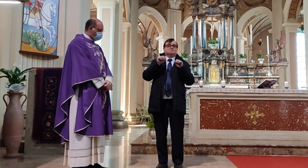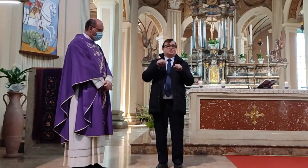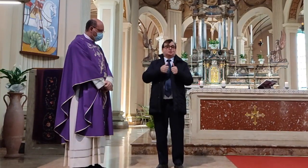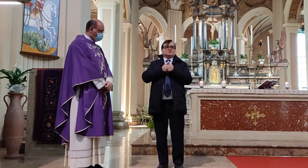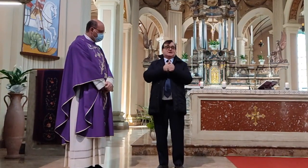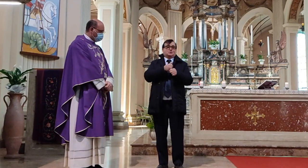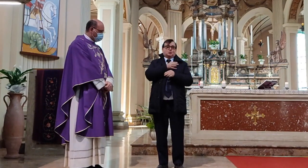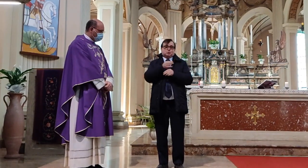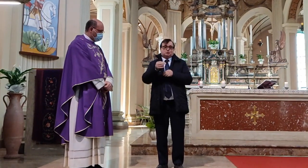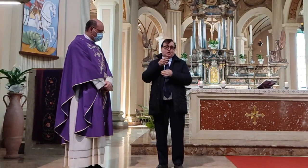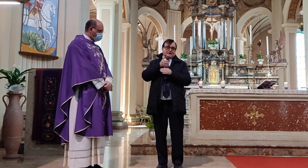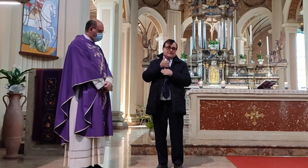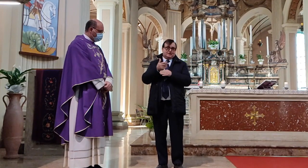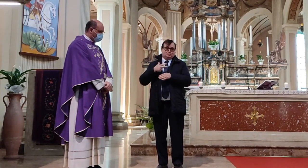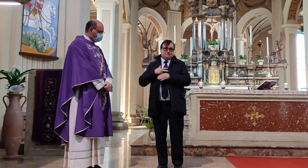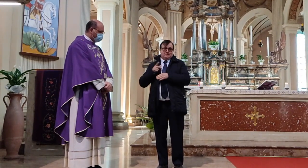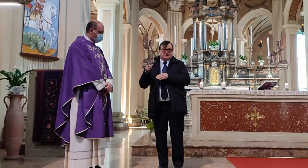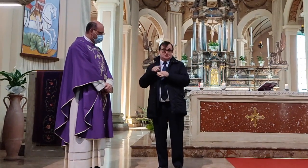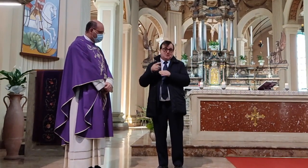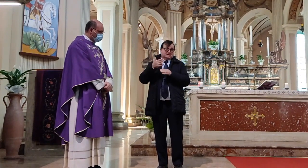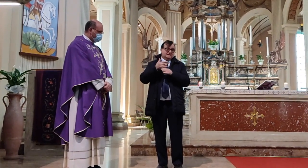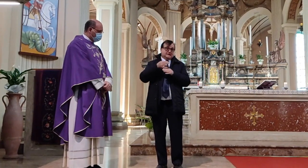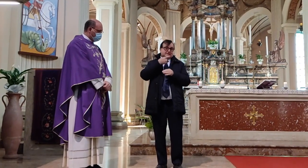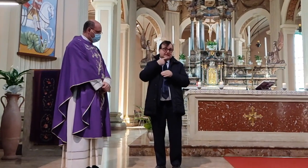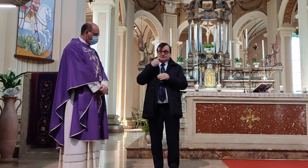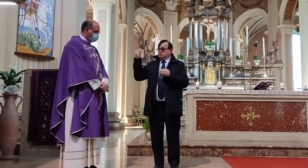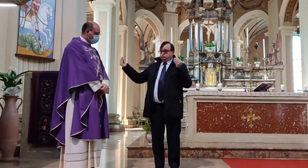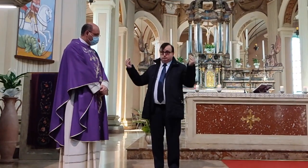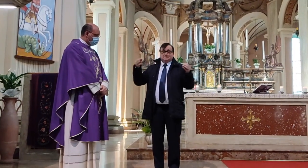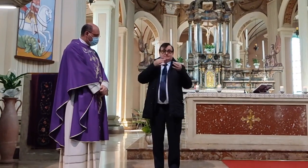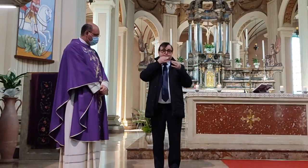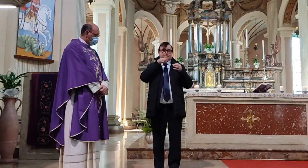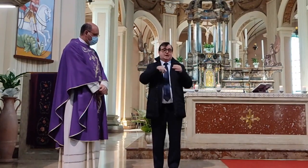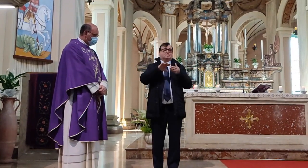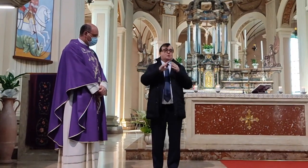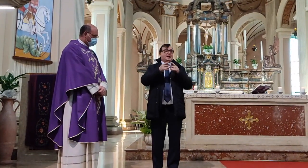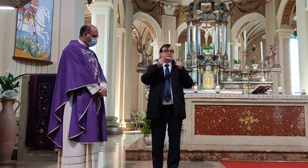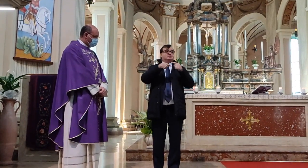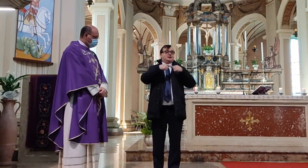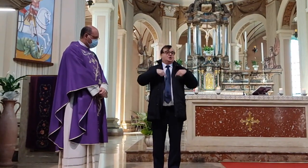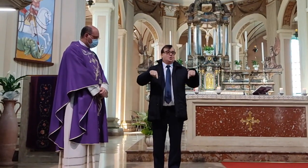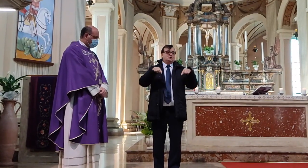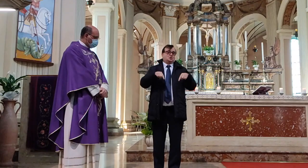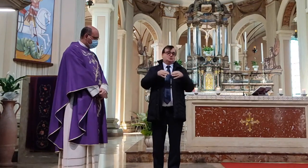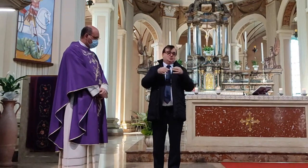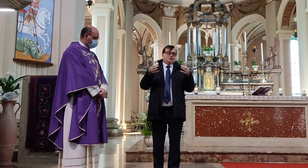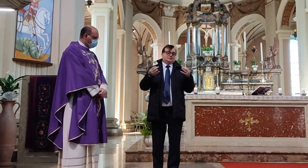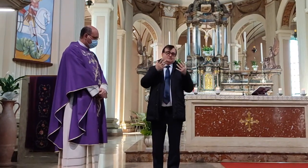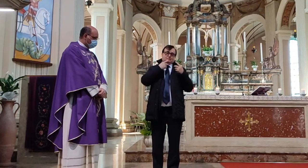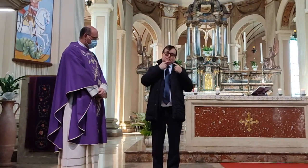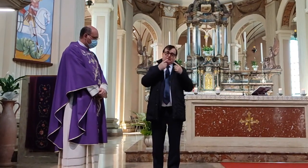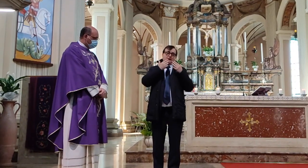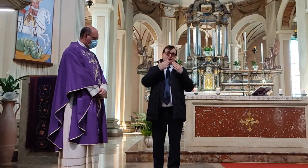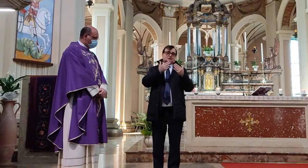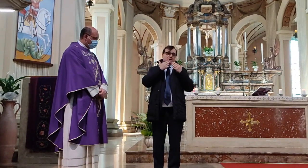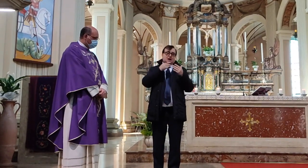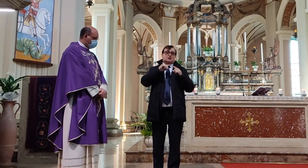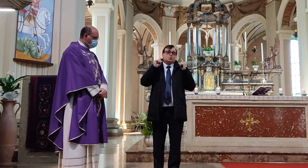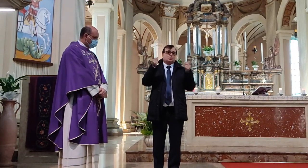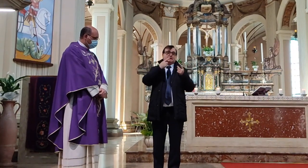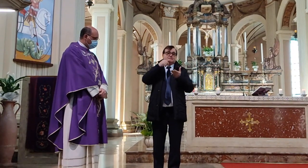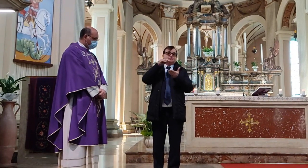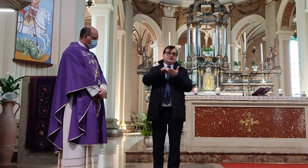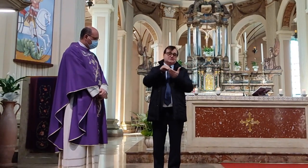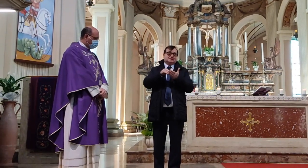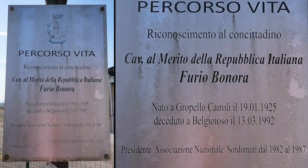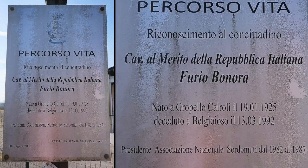grazie alla presenza delle Interpreti LIS. Ringrazio ancora una volta tutti i presenti